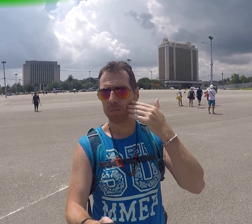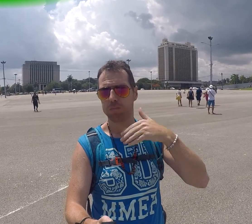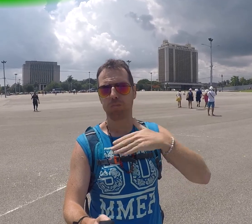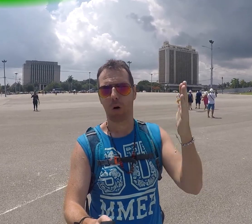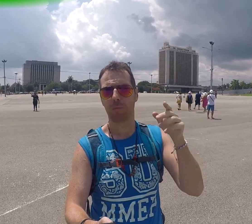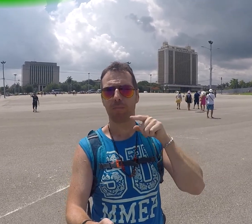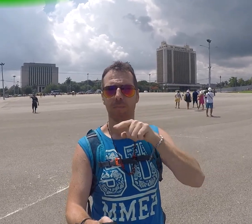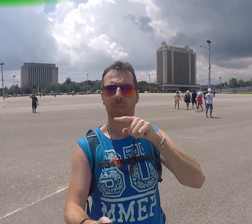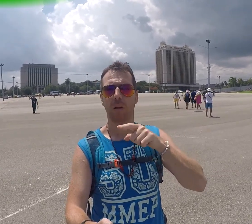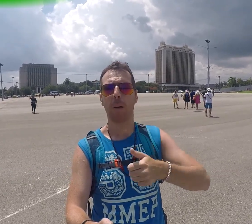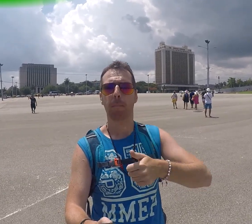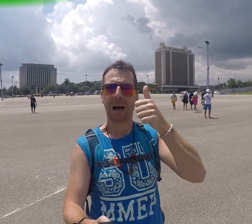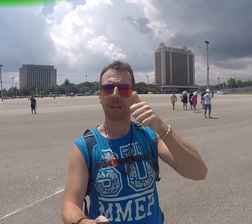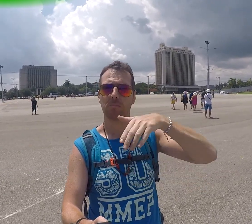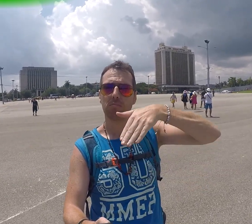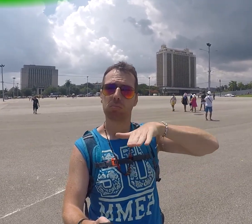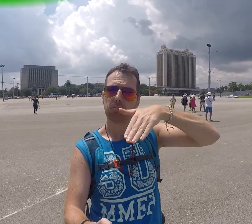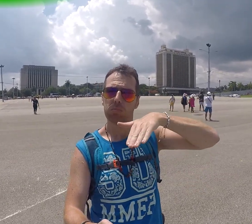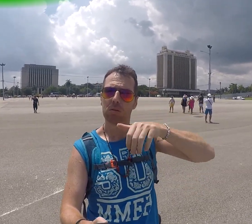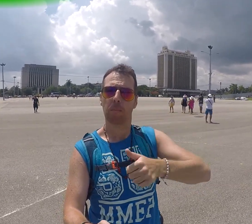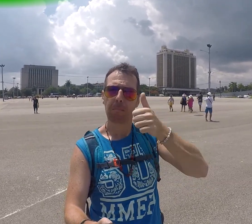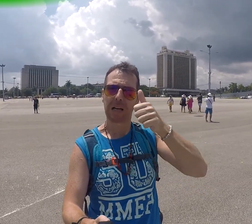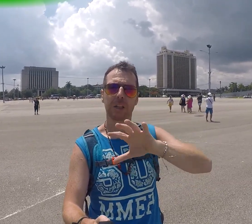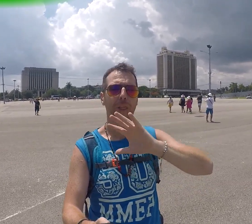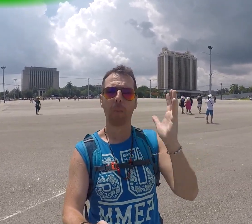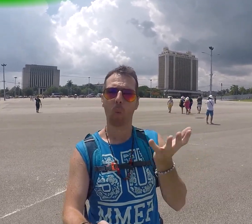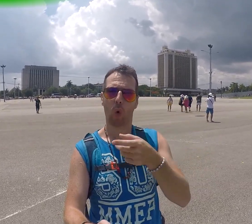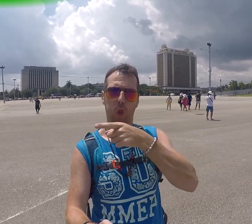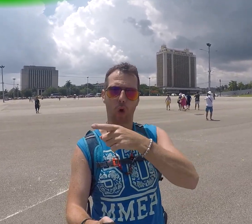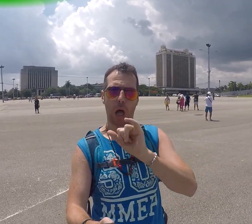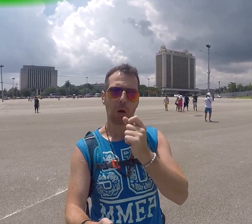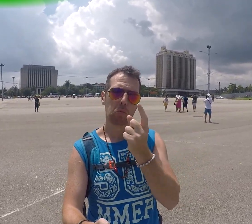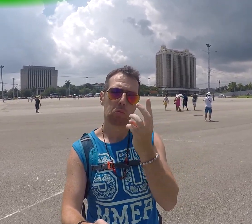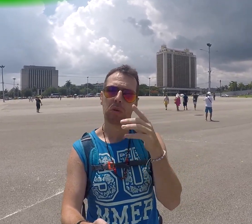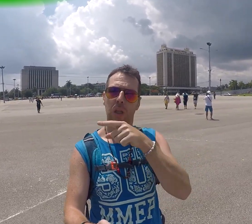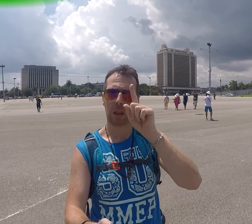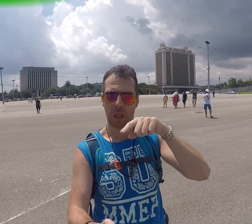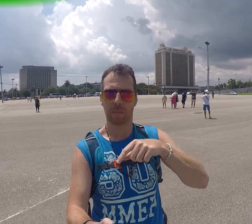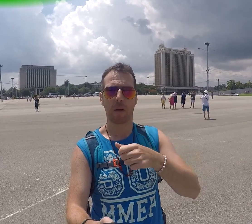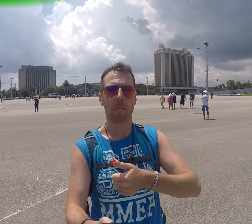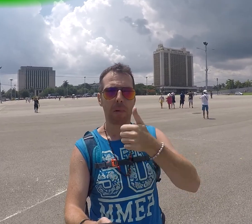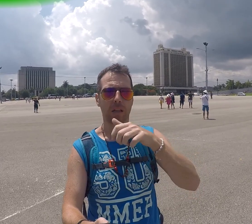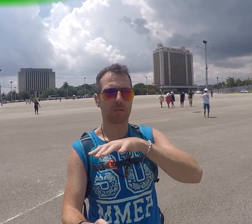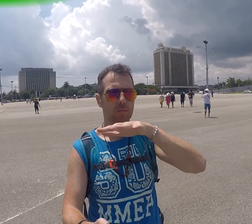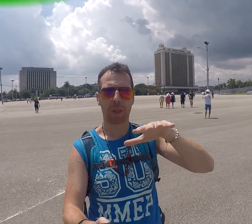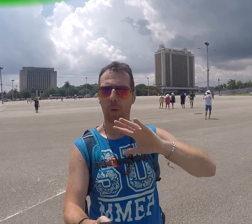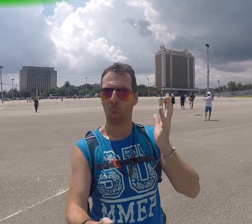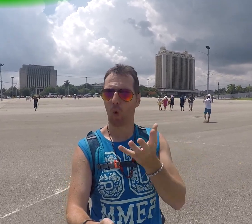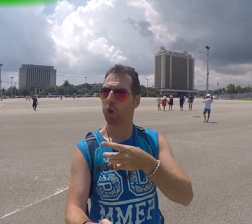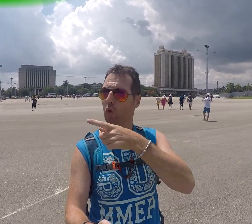Es una de las imágenes más reproducidas del mundo